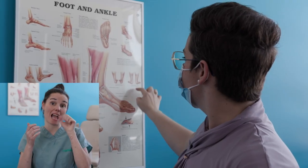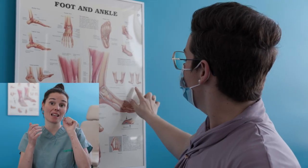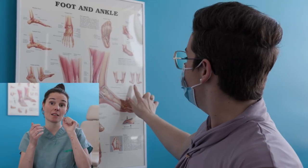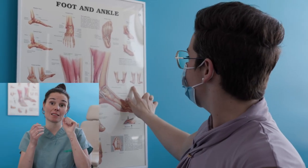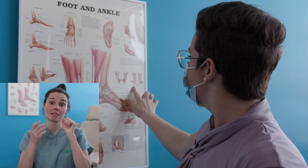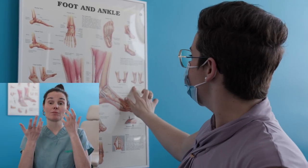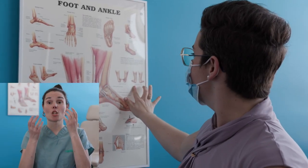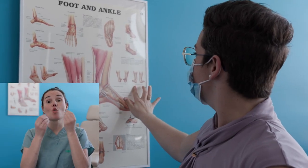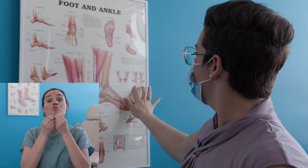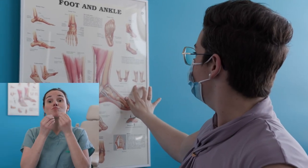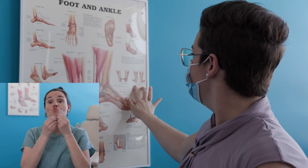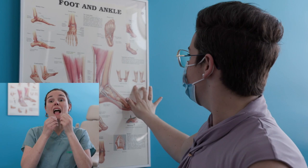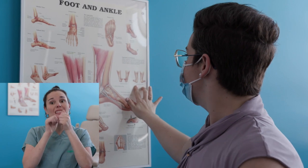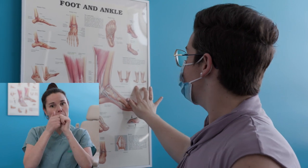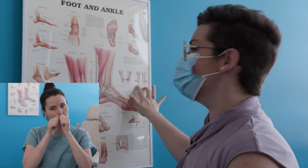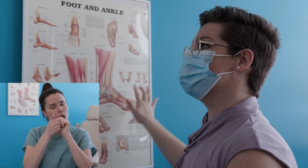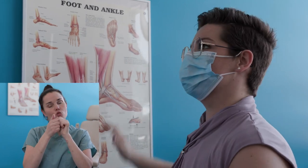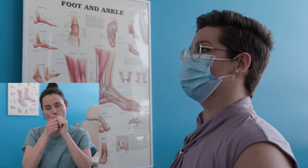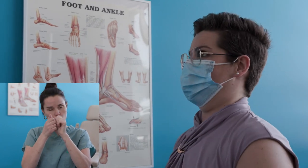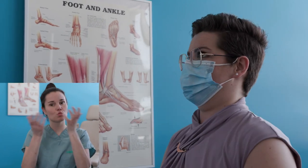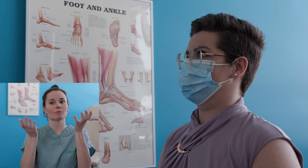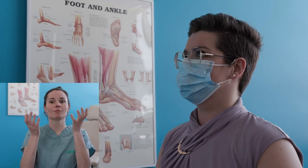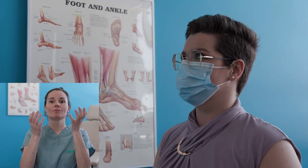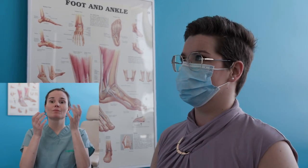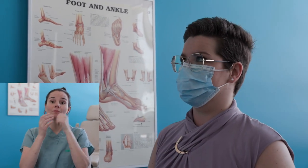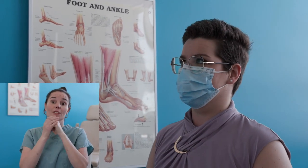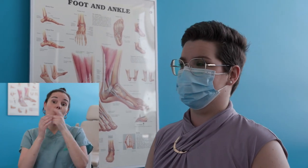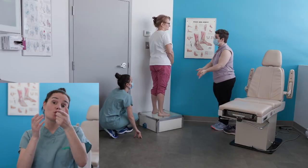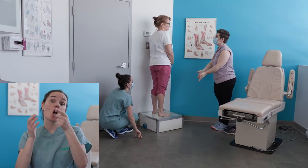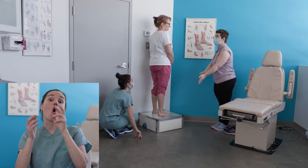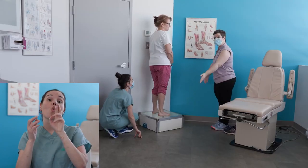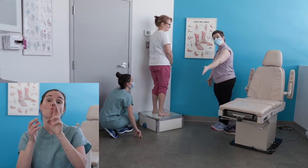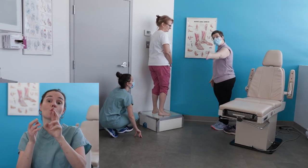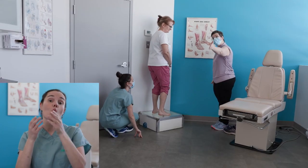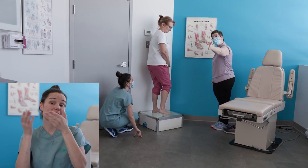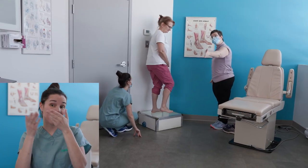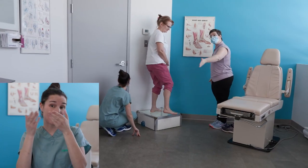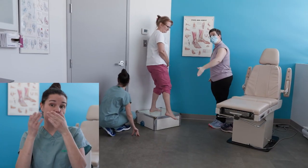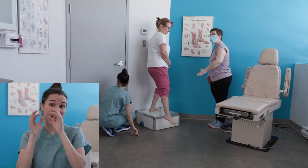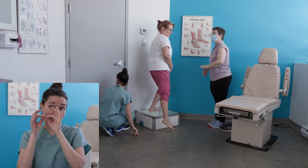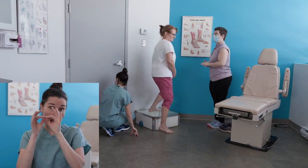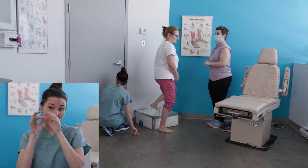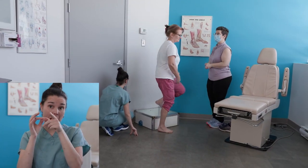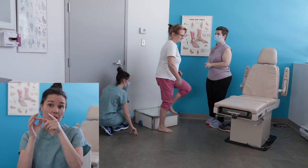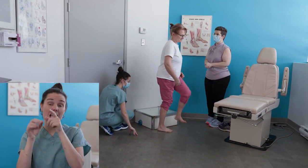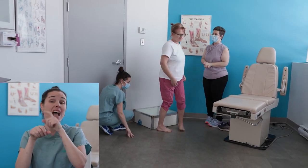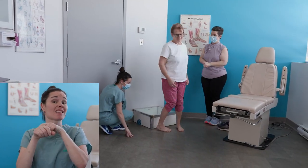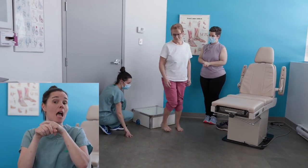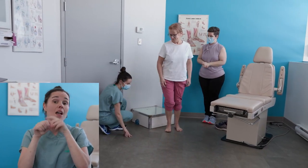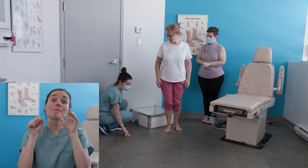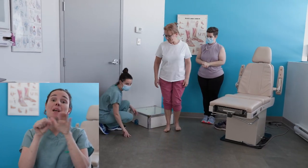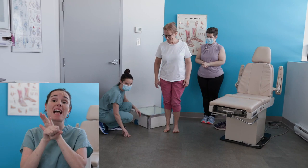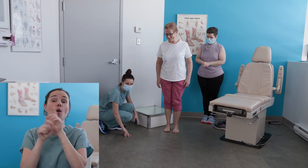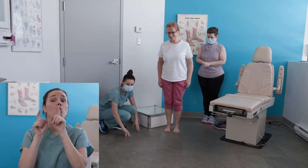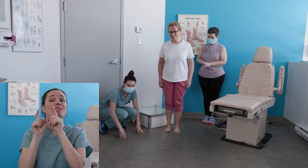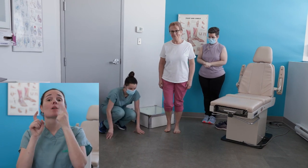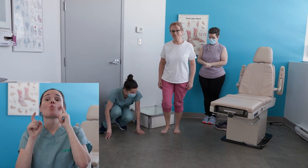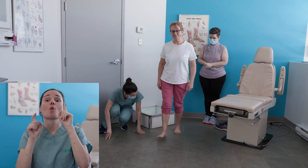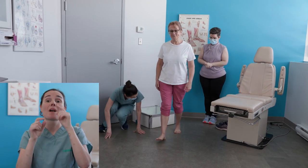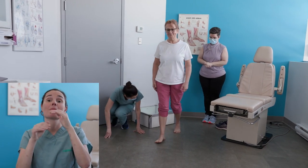Comment je m'y prends? Y a beaucoup, beaucoup d'adaptation. J'ai recours aux services d'une interprète à temps plein